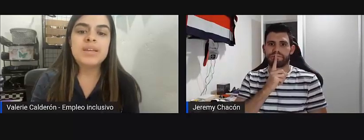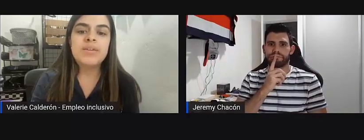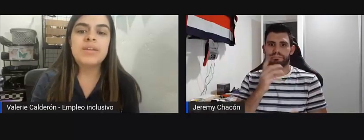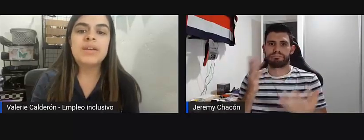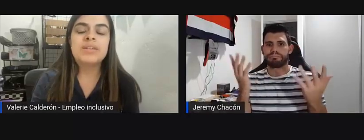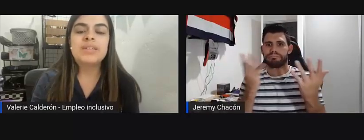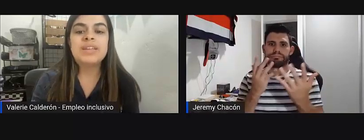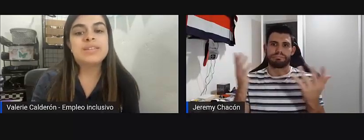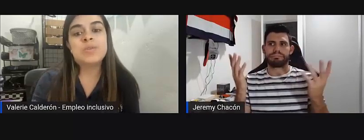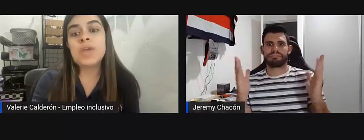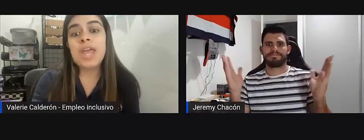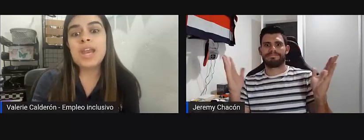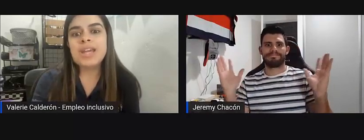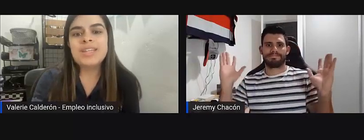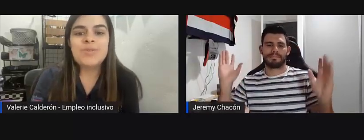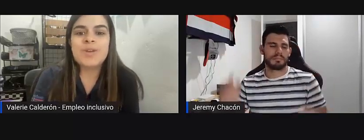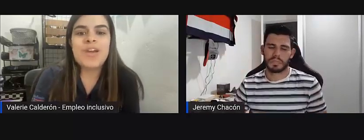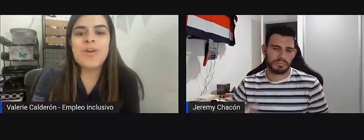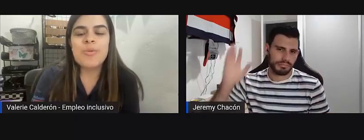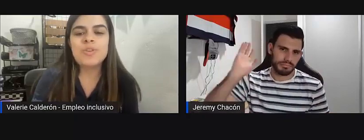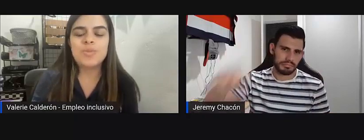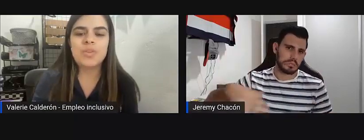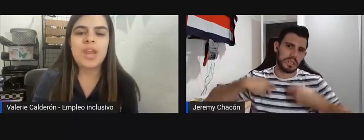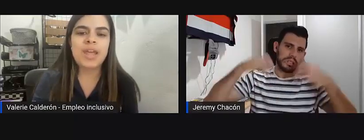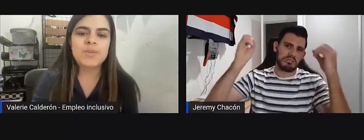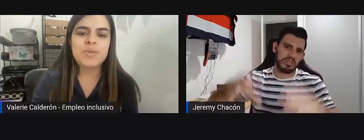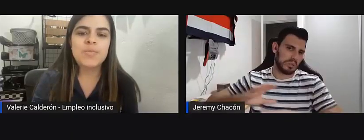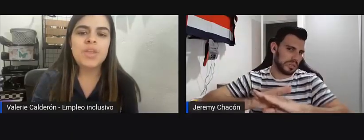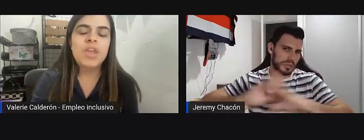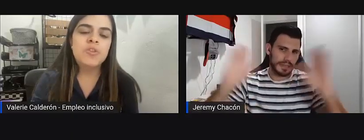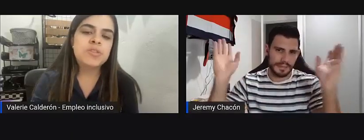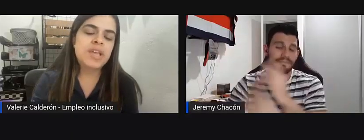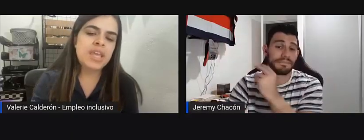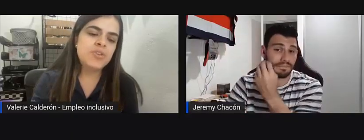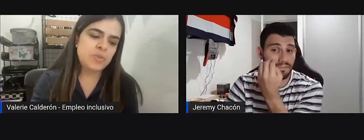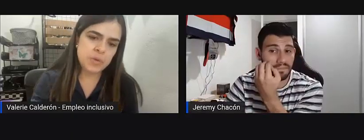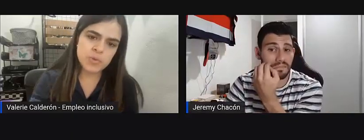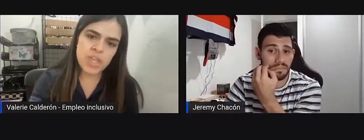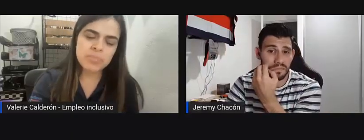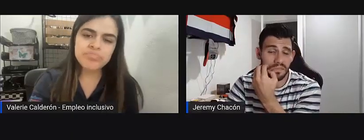Verdad dice tuvo que quedar callado no sabía cómo responder a eso Entonces ahí yo renuncié